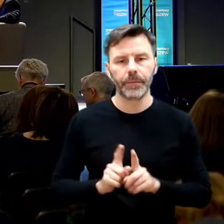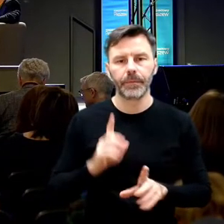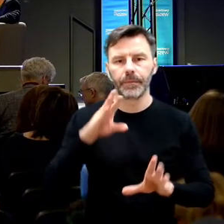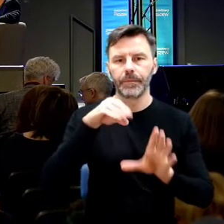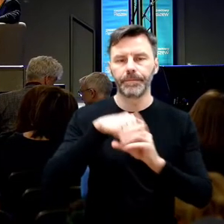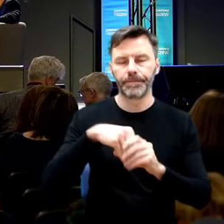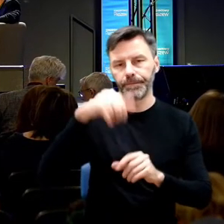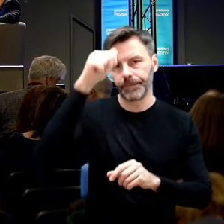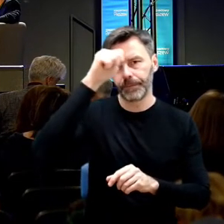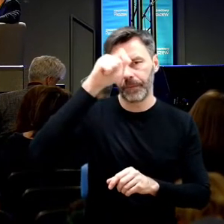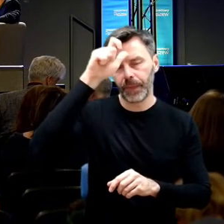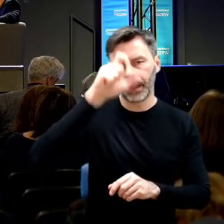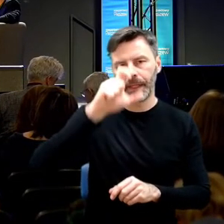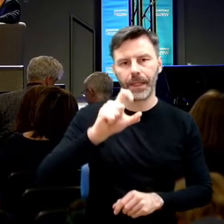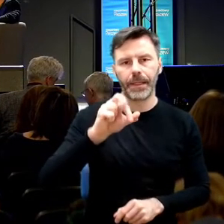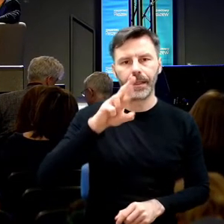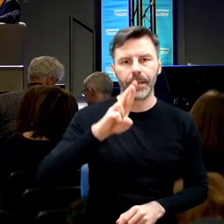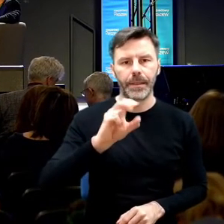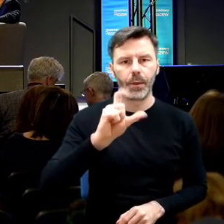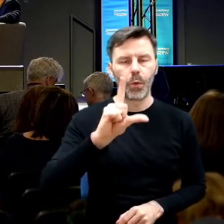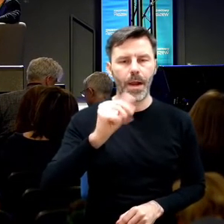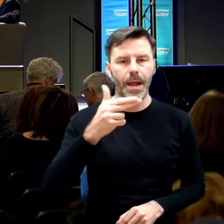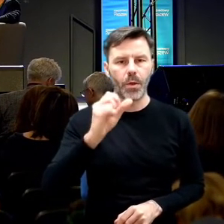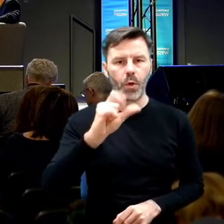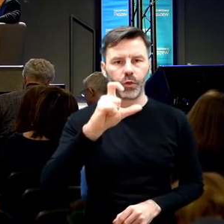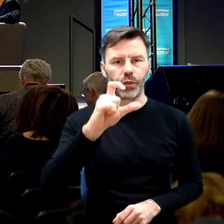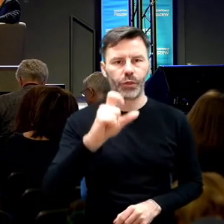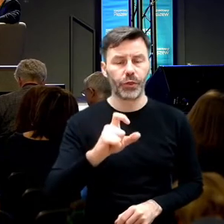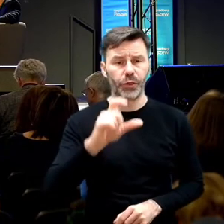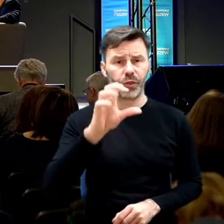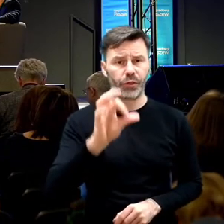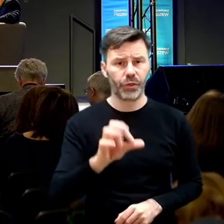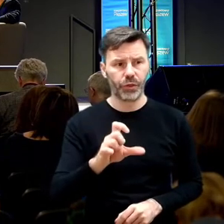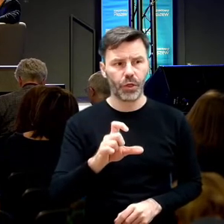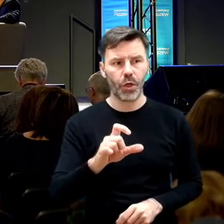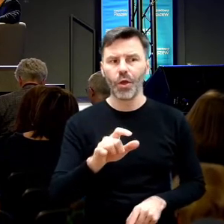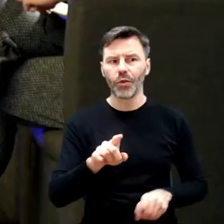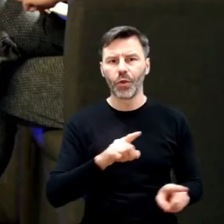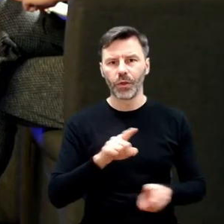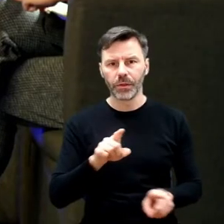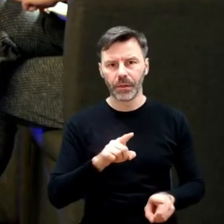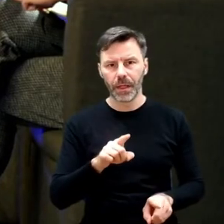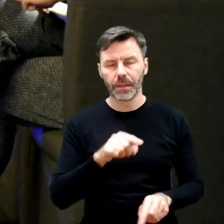która pozwala na łatwą ich renowację, modyfikację